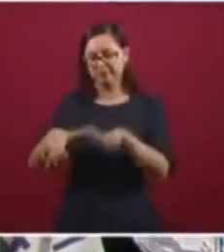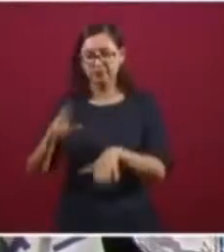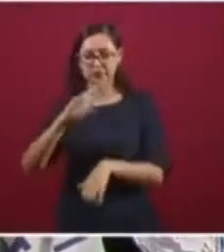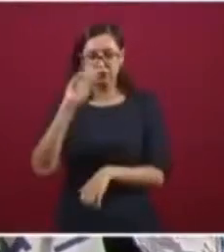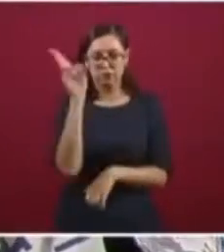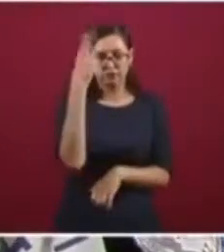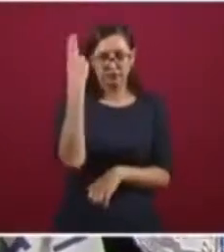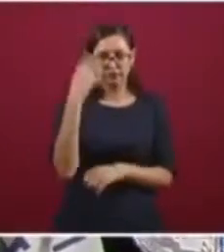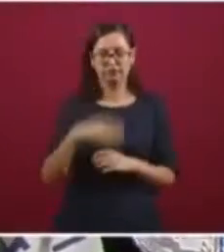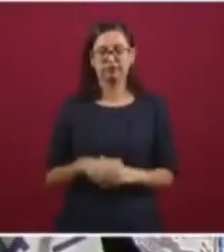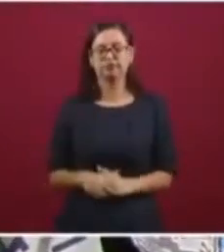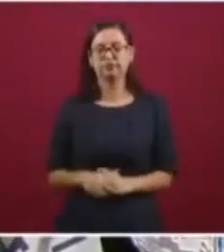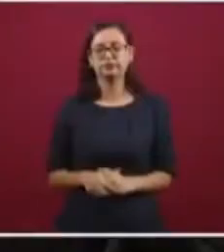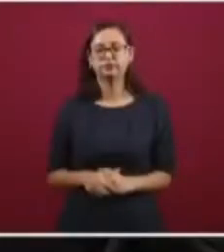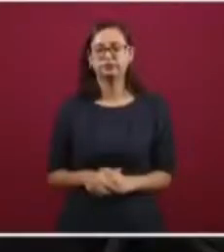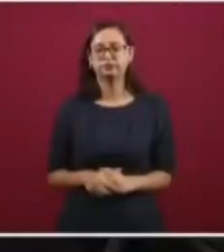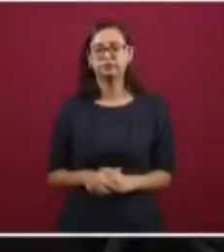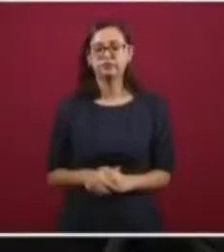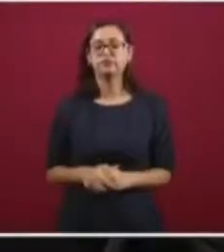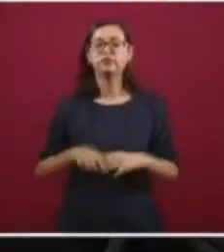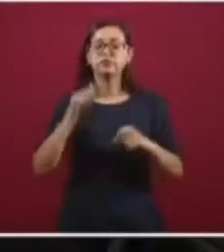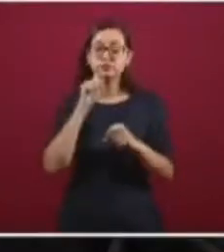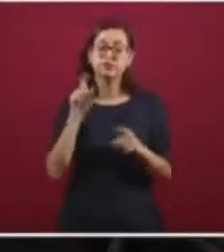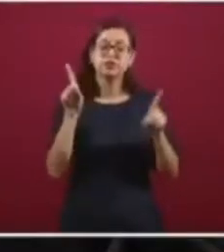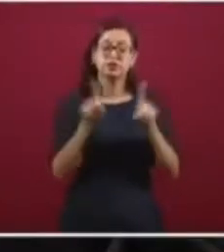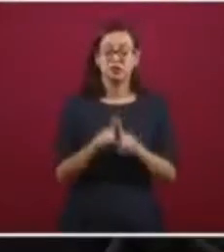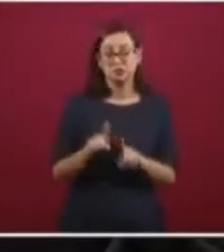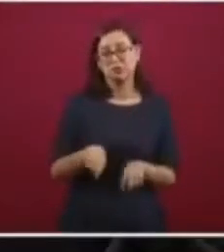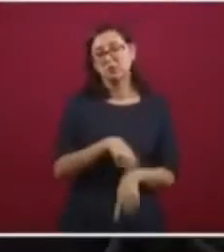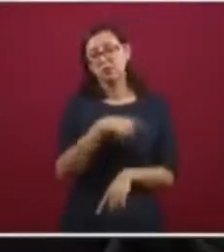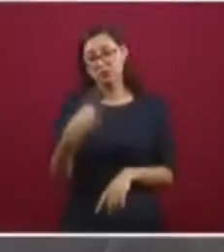Este mismo año para el curso de oficiales con especialidad en seguridad pública, que